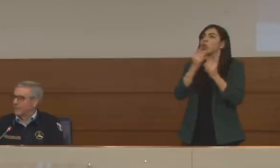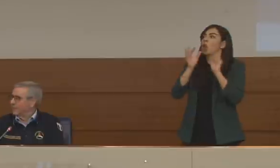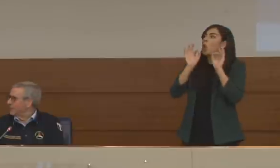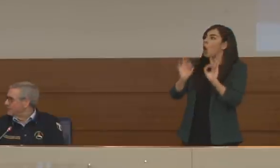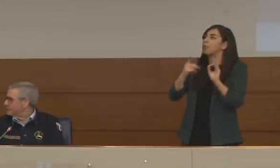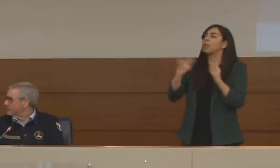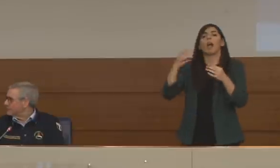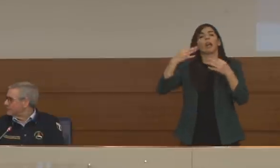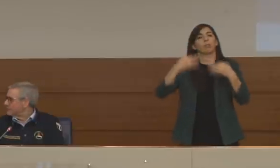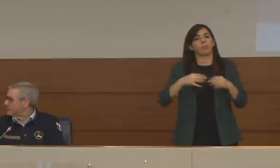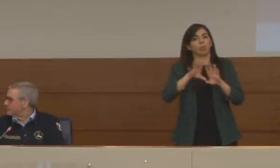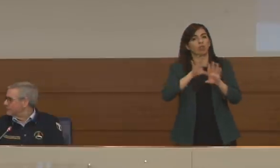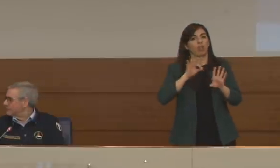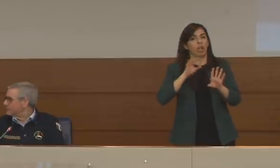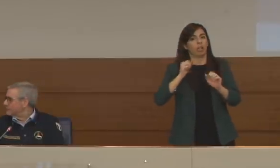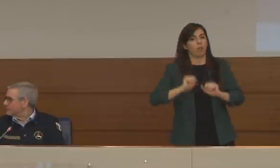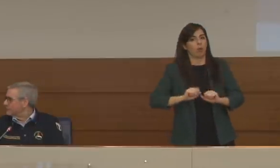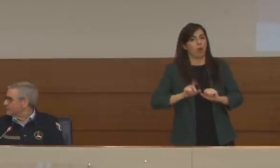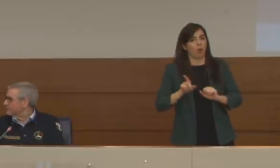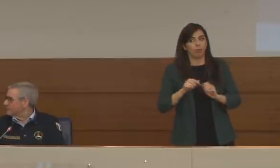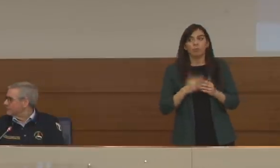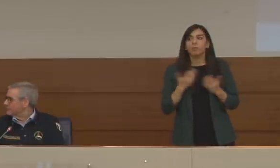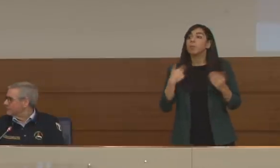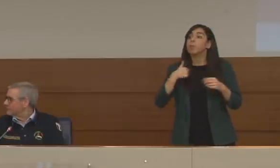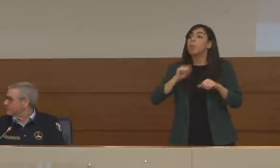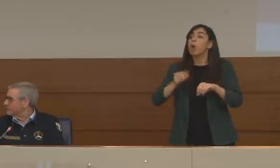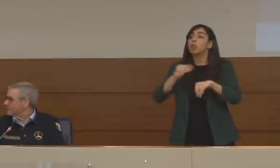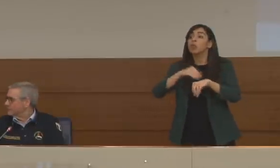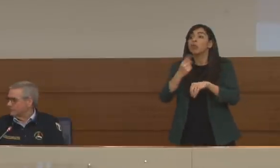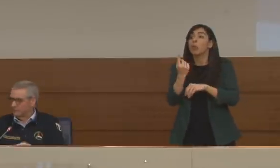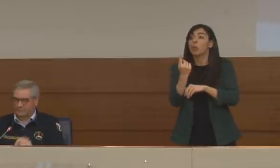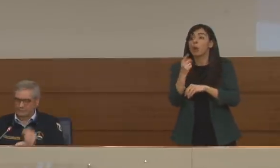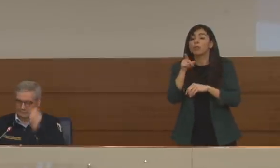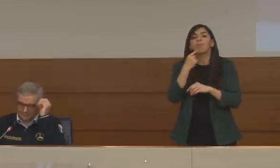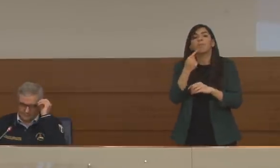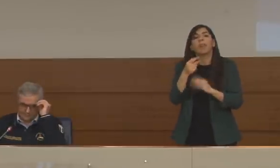Ecco, se posso aggiungere una cosa. Lei ha detto "i dati non sono allarmanti".